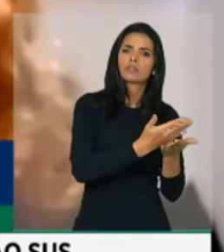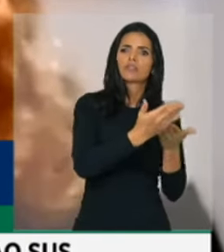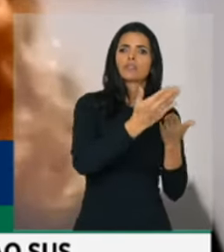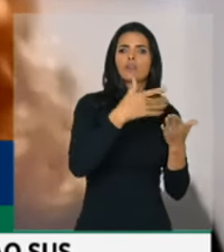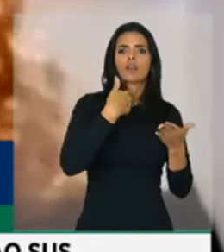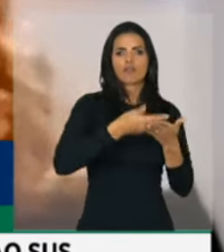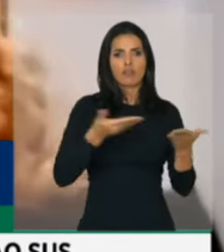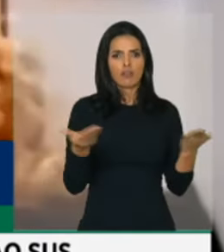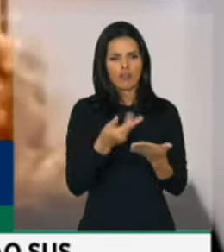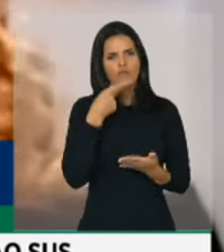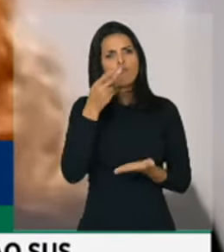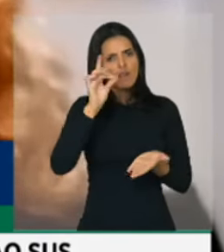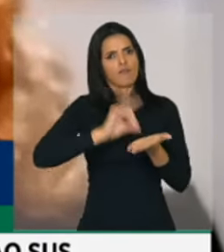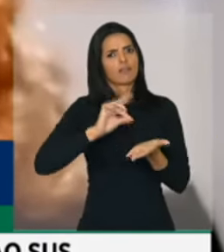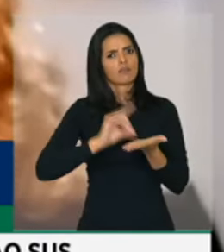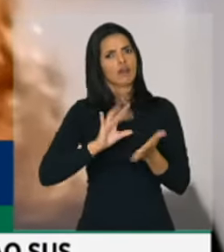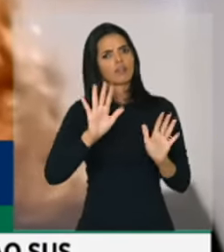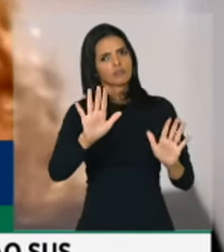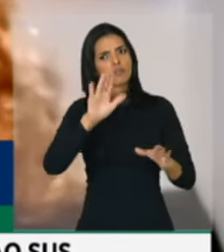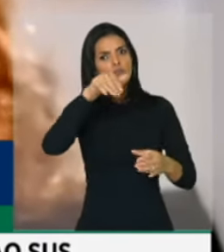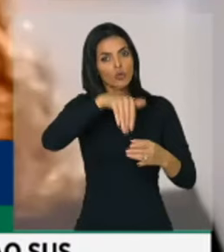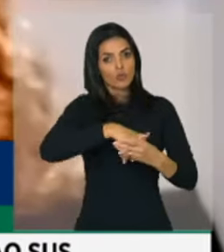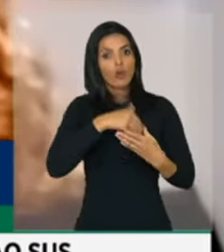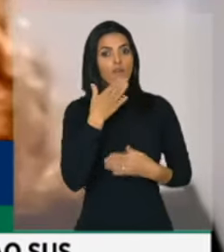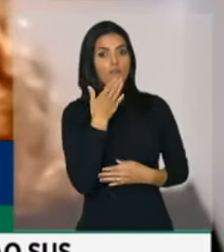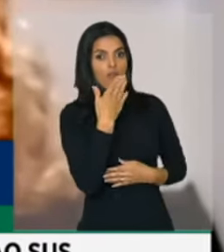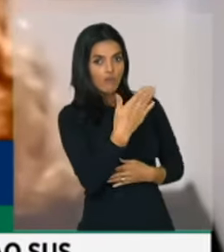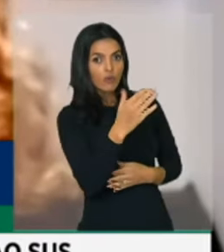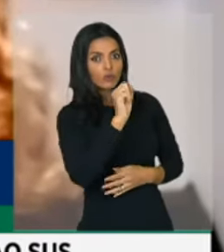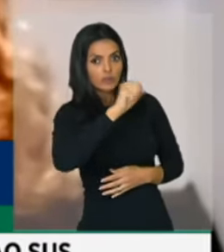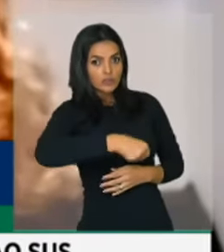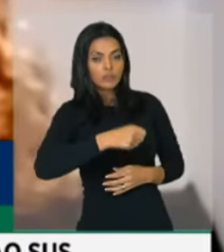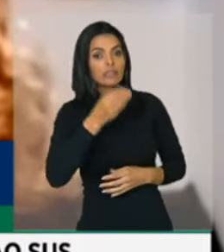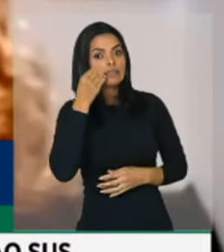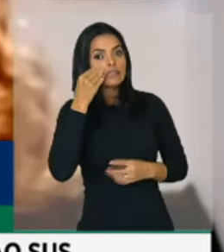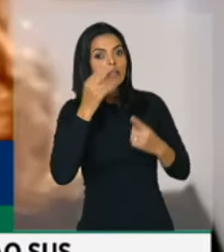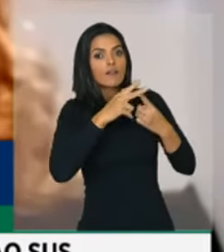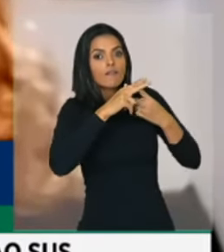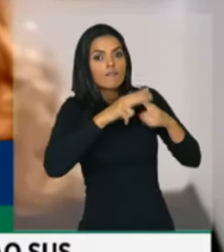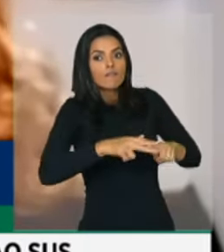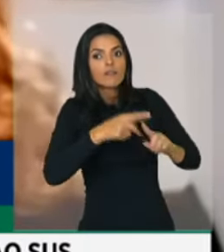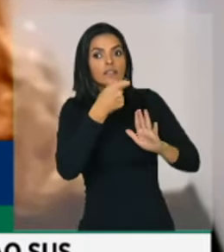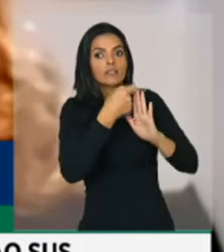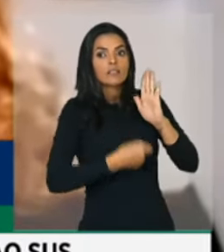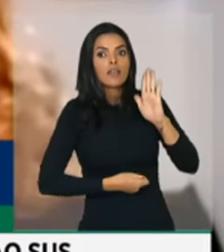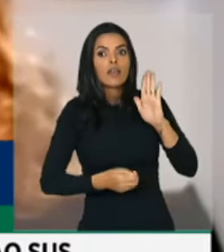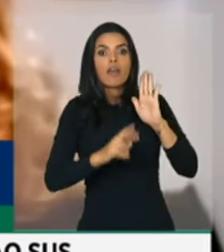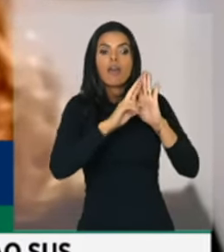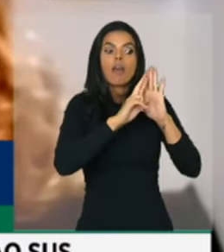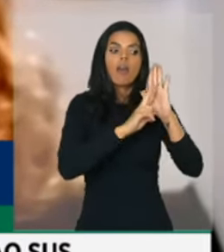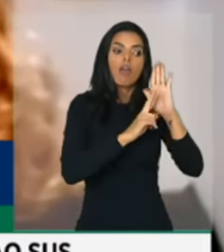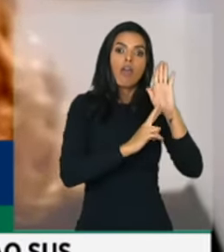AQUI. ESTÁ VOTANDO A FAVOR E ESTÁ TENTANDO APRIMORAR O TEXTO ESTABELECENDO UM PARÂMETRO DE GASTO DO DINHEIRO PÚBLICO. NINGUÉM